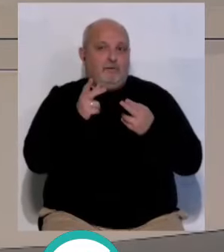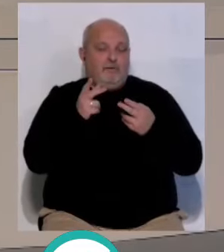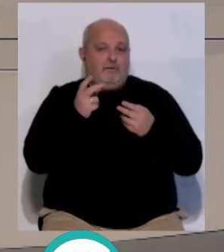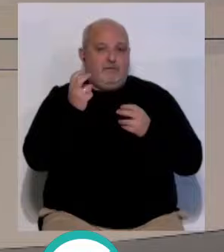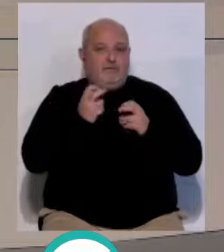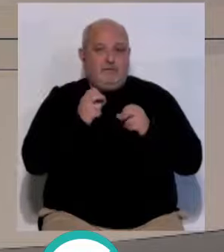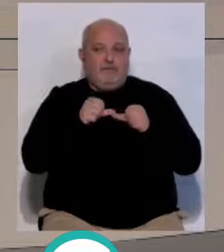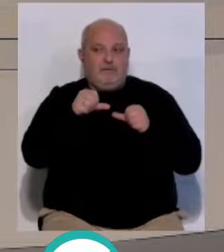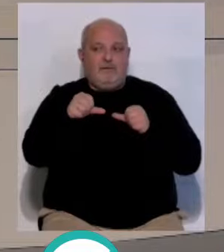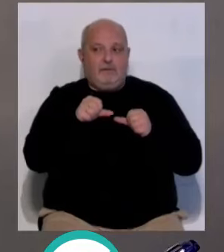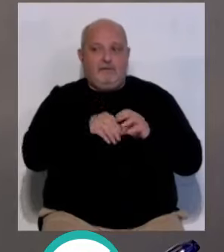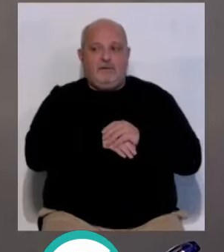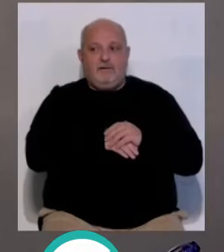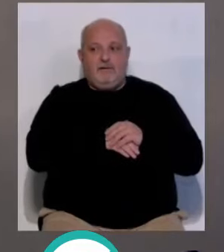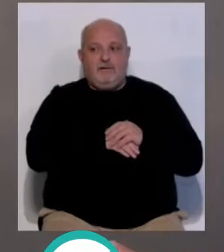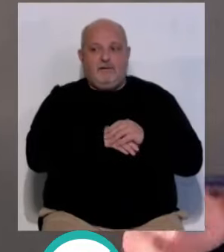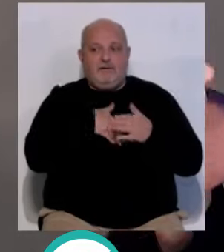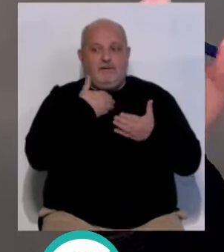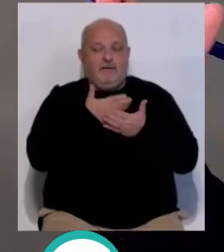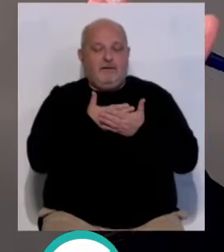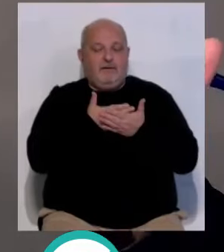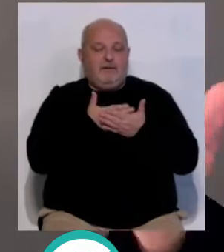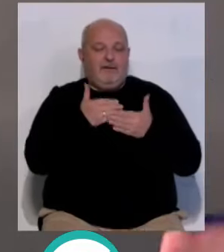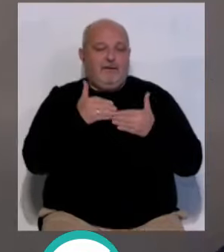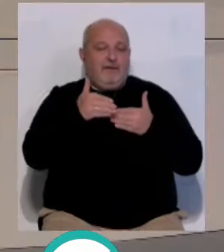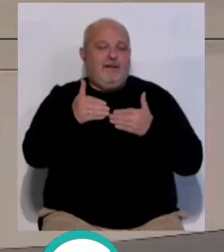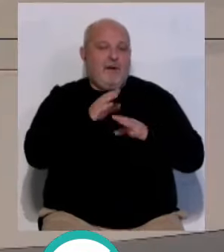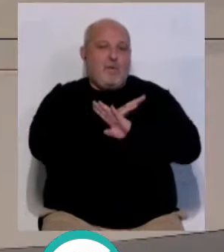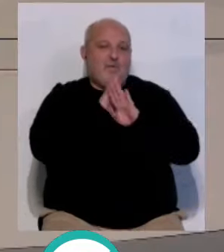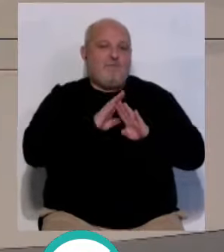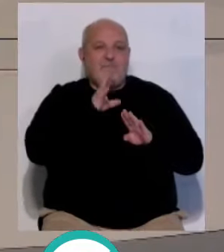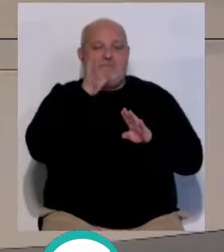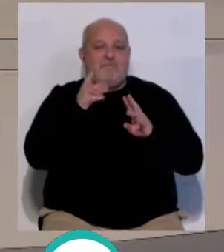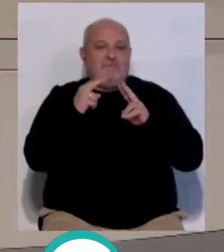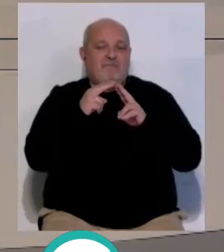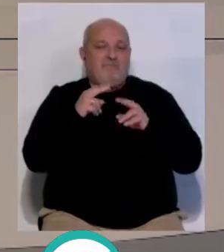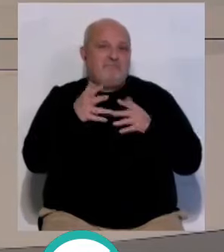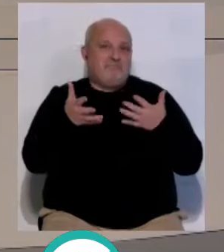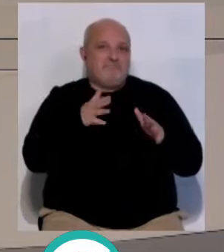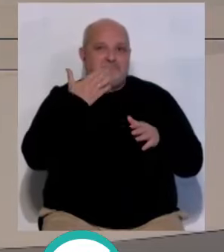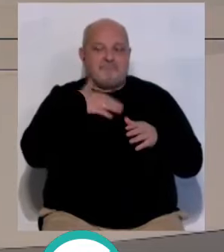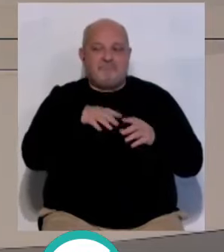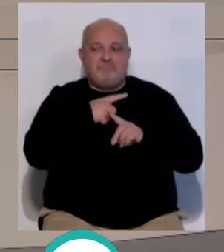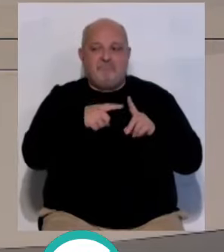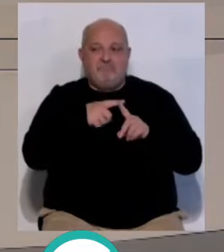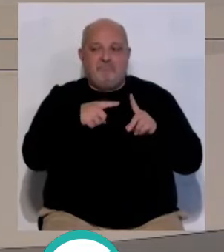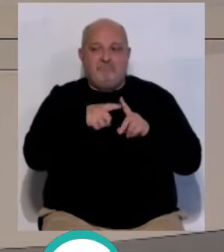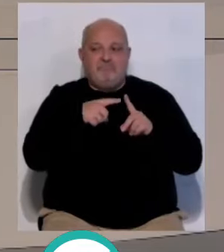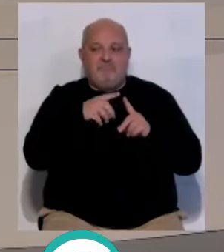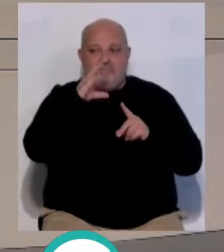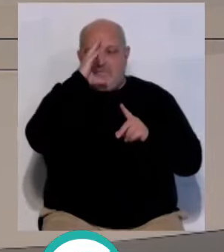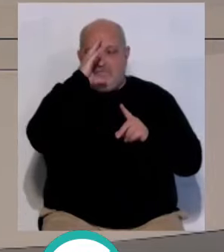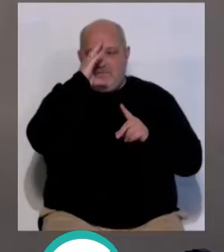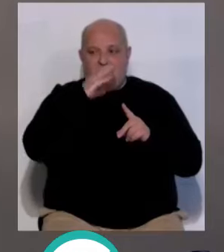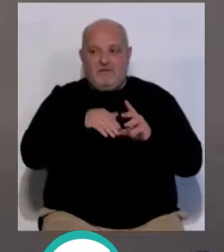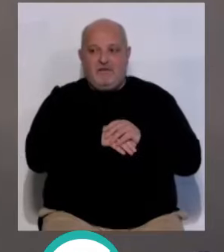aquí en esta mesa no la última no digo hasta por lo menos mediados de de febrero por lo menos sí